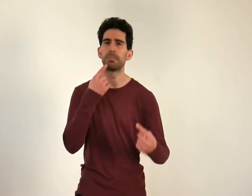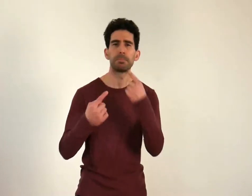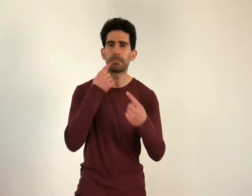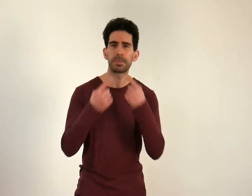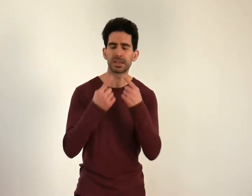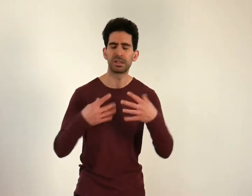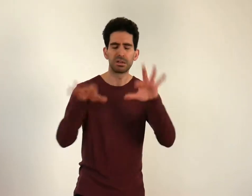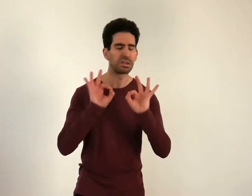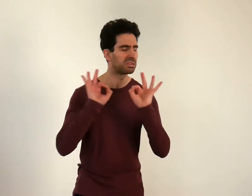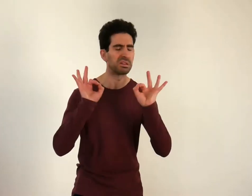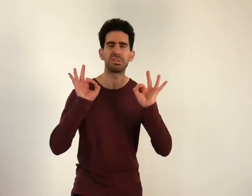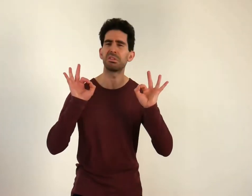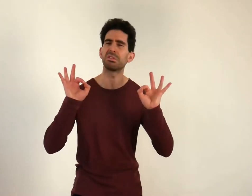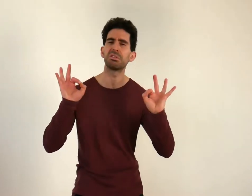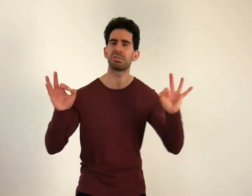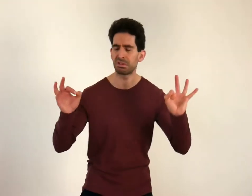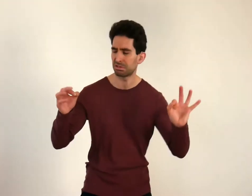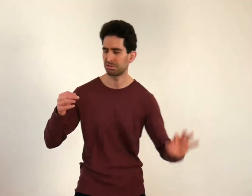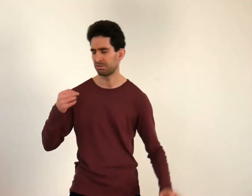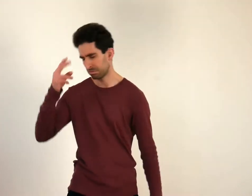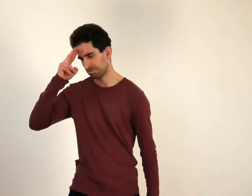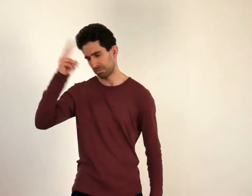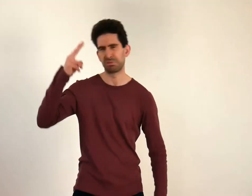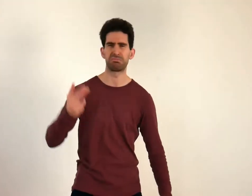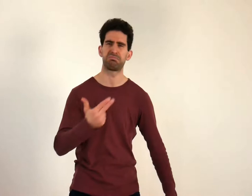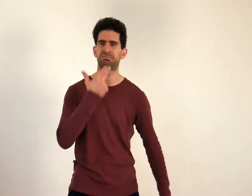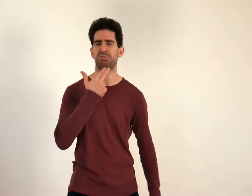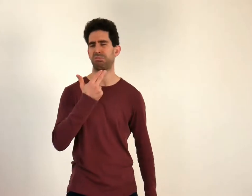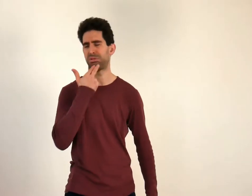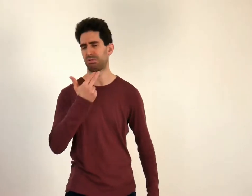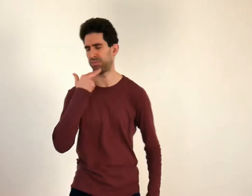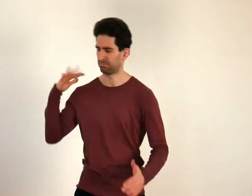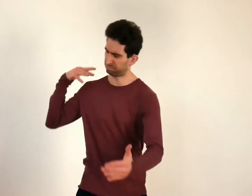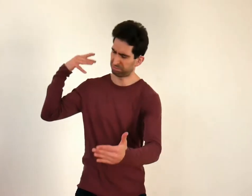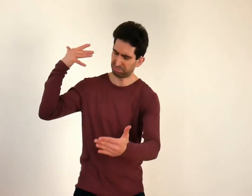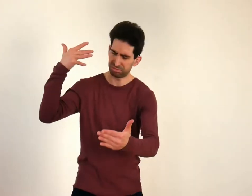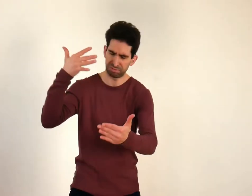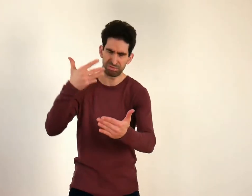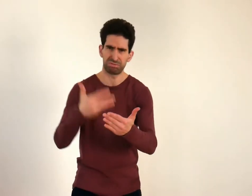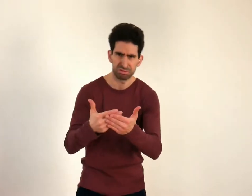Faire des pâtes al dente, j'ai l'habitude depuis le temps.